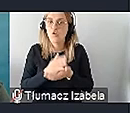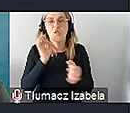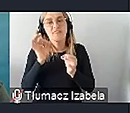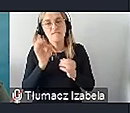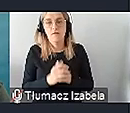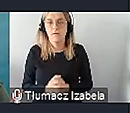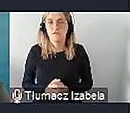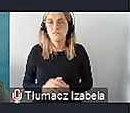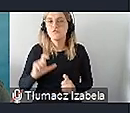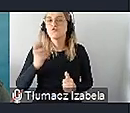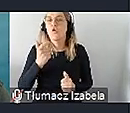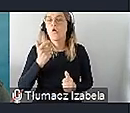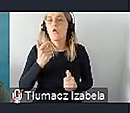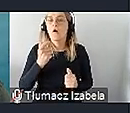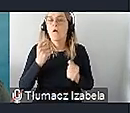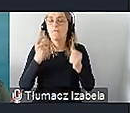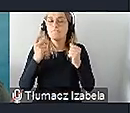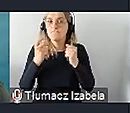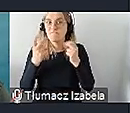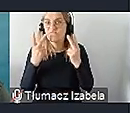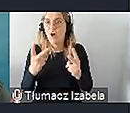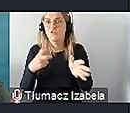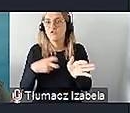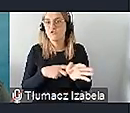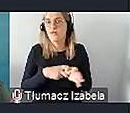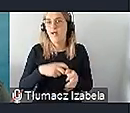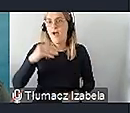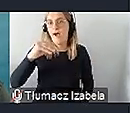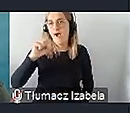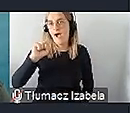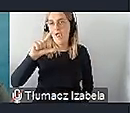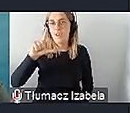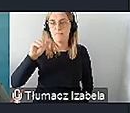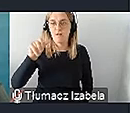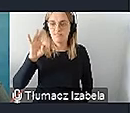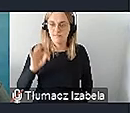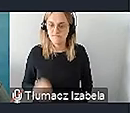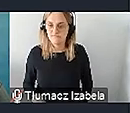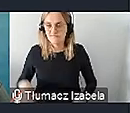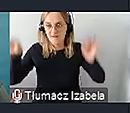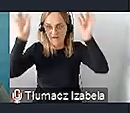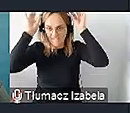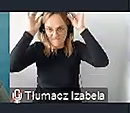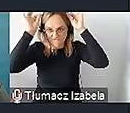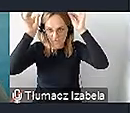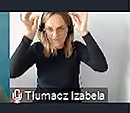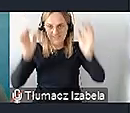co według państwa jest takim atrybutem Alberta Einsteina, który pozwoli nam go zidentyfikować jako Einsteina właśnie.